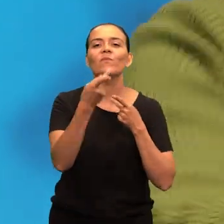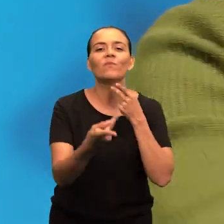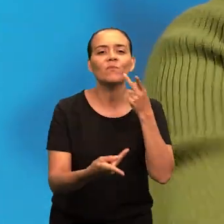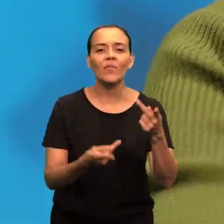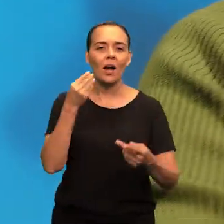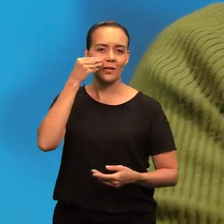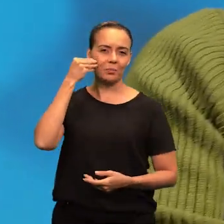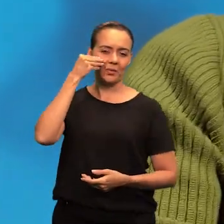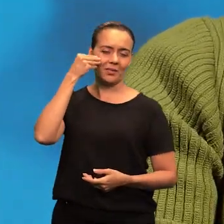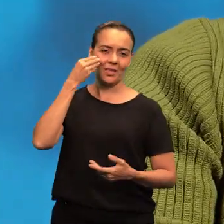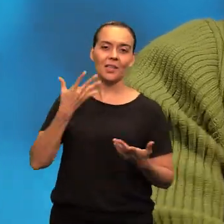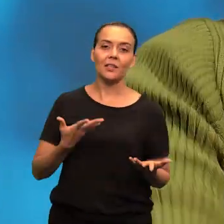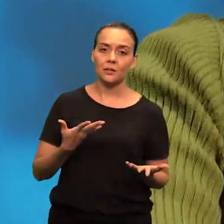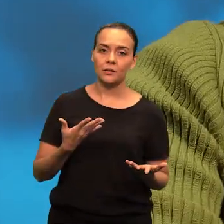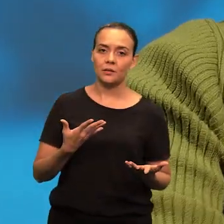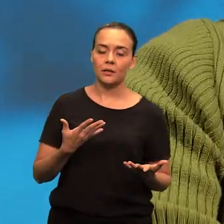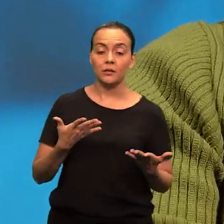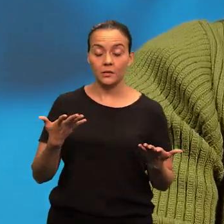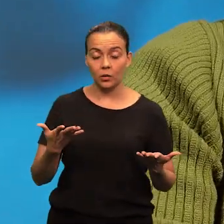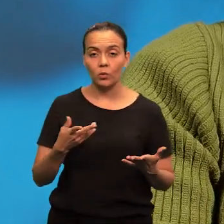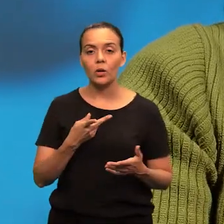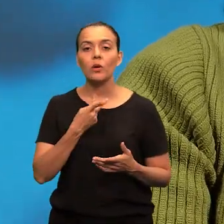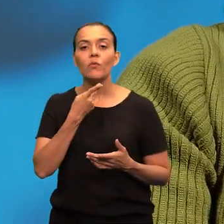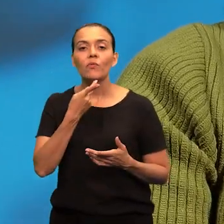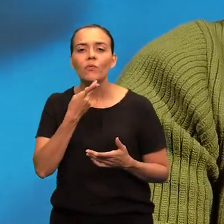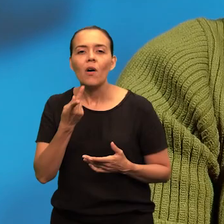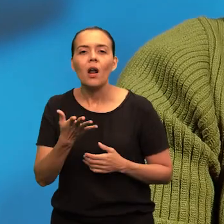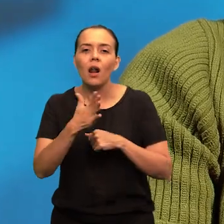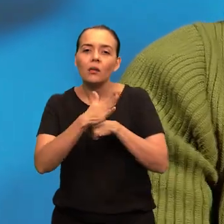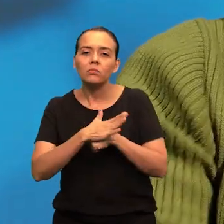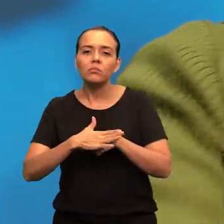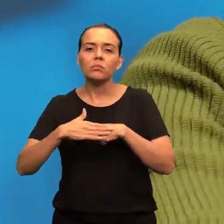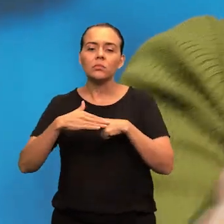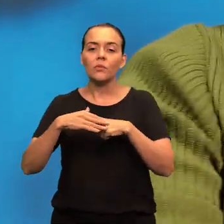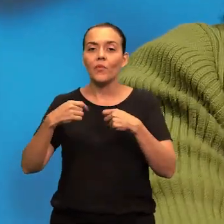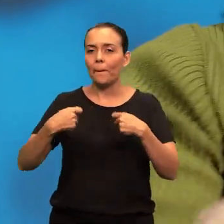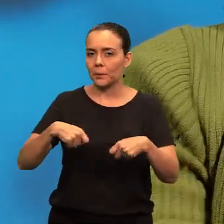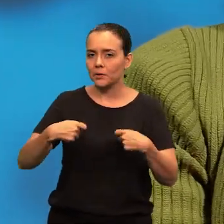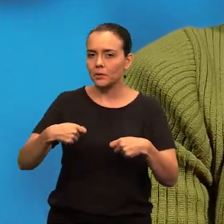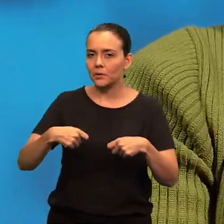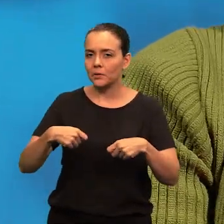Mas ao politizar a experiência, aí que eu quero entrar nos afetos, vai ter que revolver uma terra.